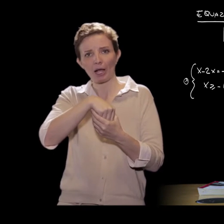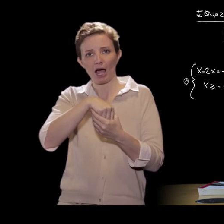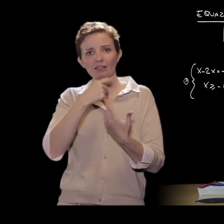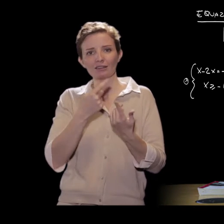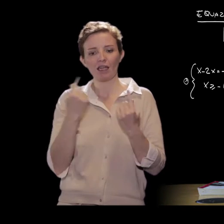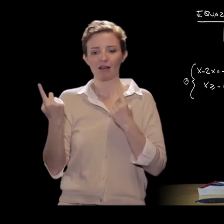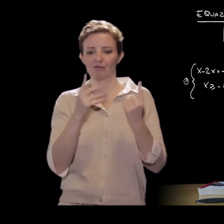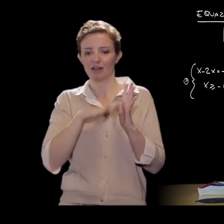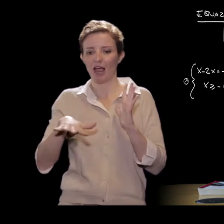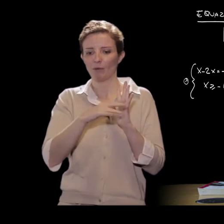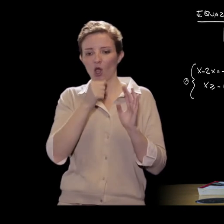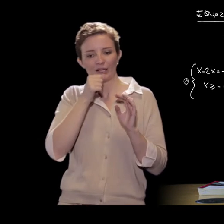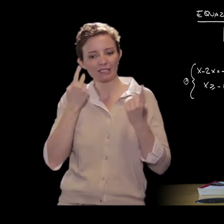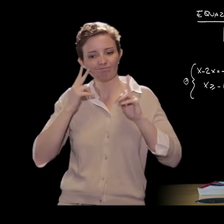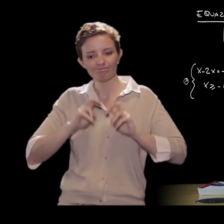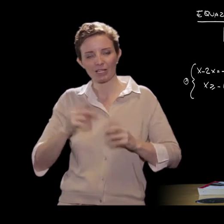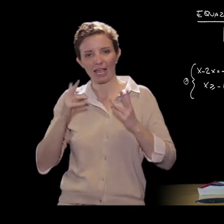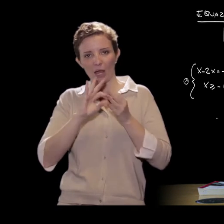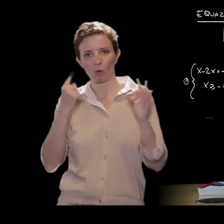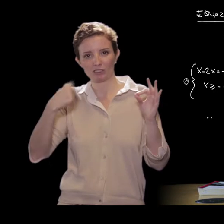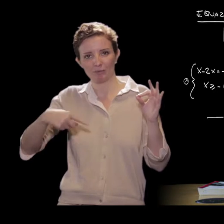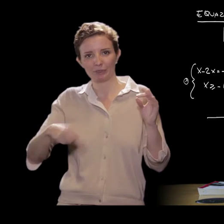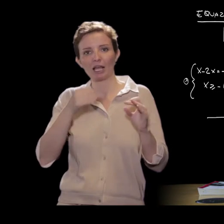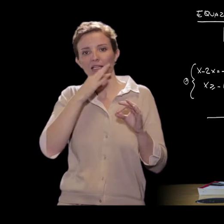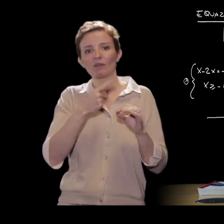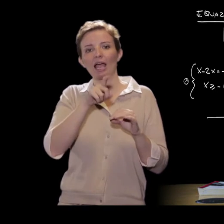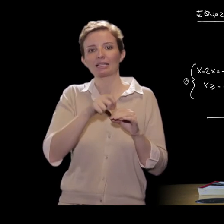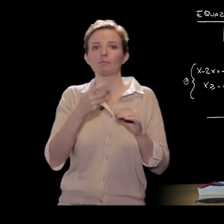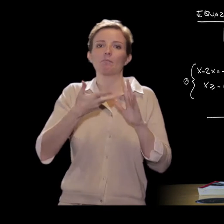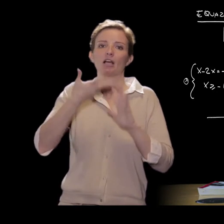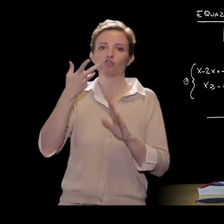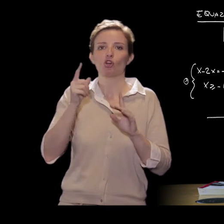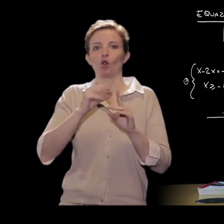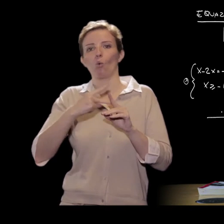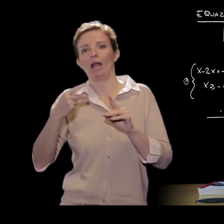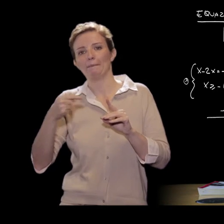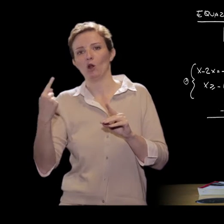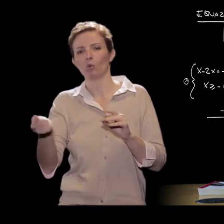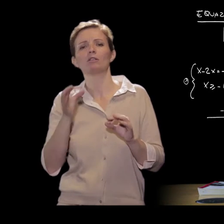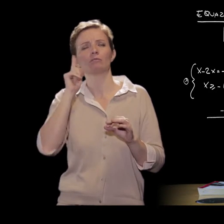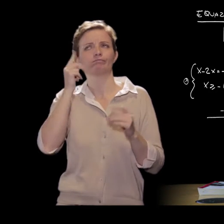ossia in x maggiore o uguale di -1. Ragionando sempre con la retta orientata dove posizioniamo qui -1,